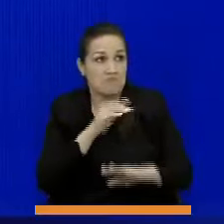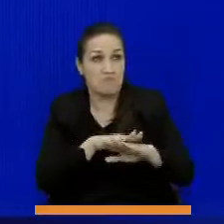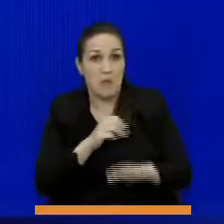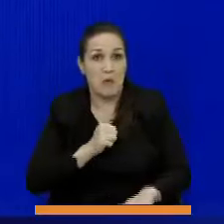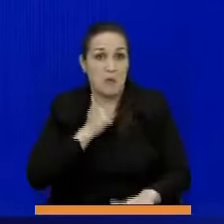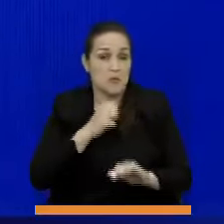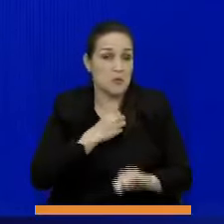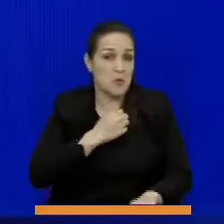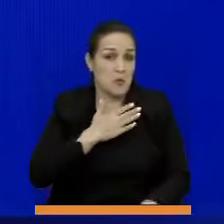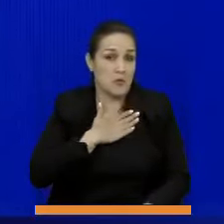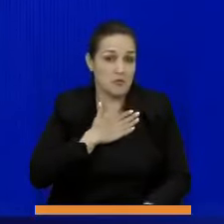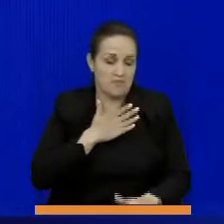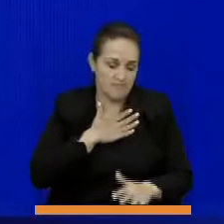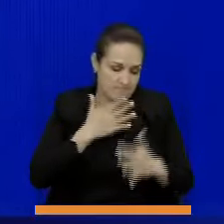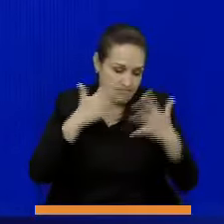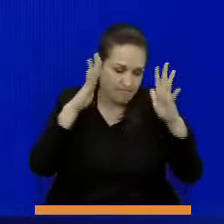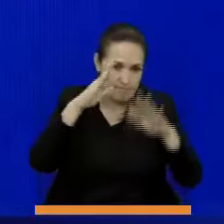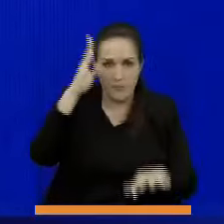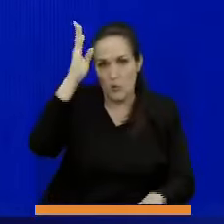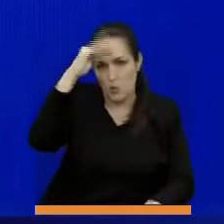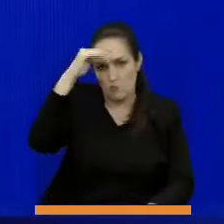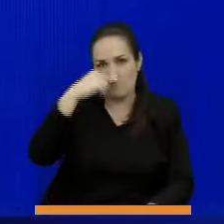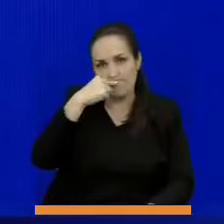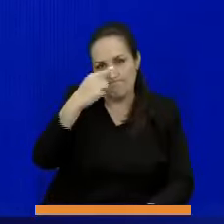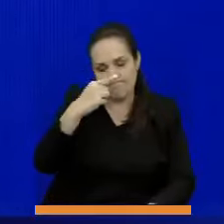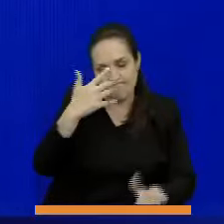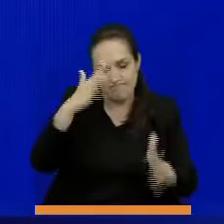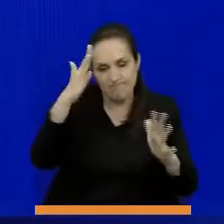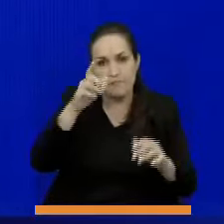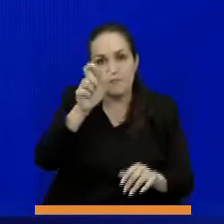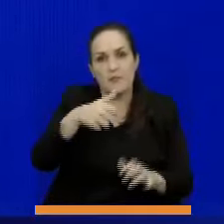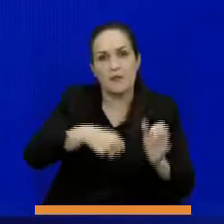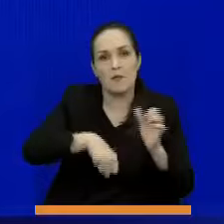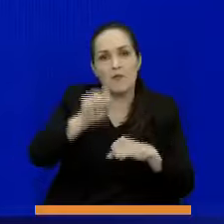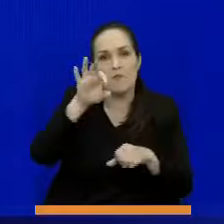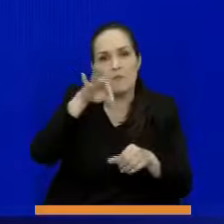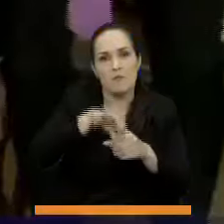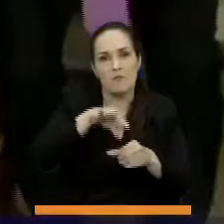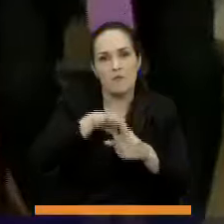DESEO DE RESTABLECER LAS RELACIONES CON RUSIA, DEBIERA PONER FIN A CRISIS